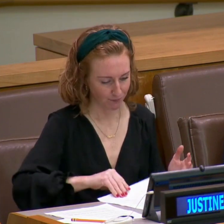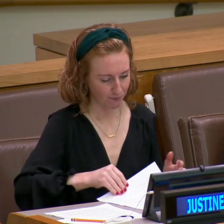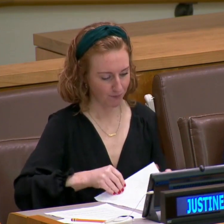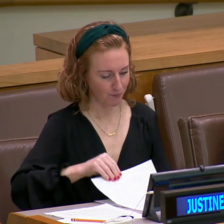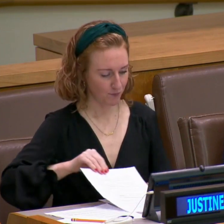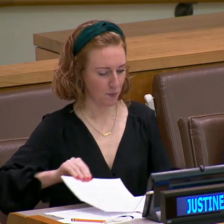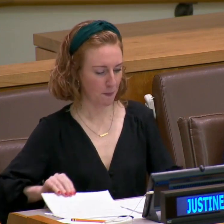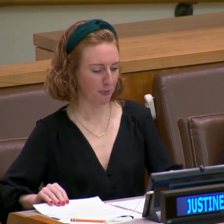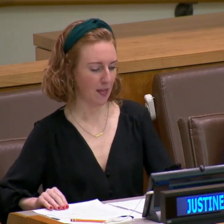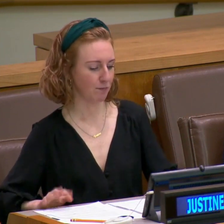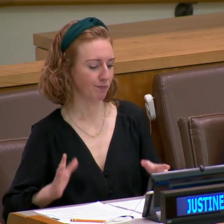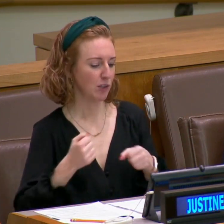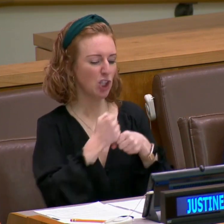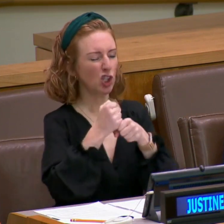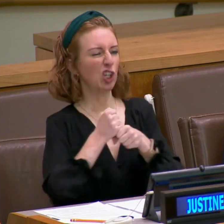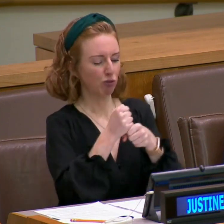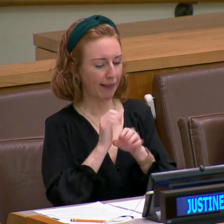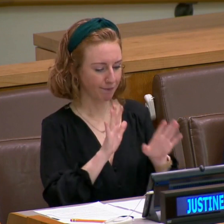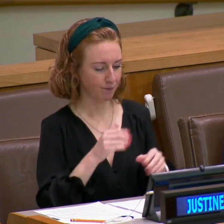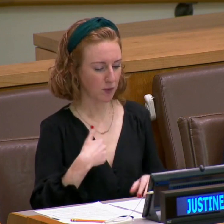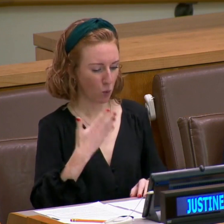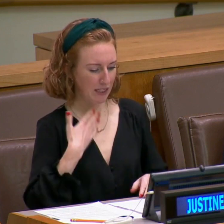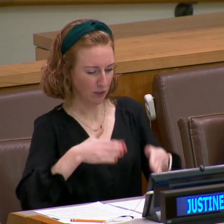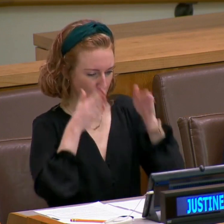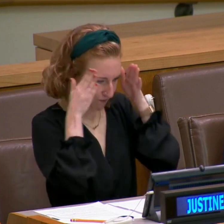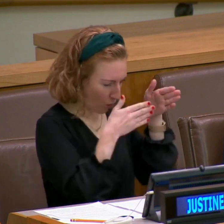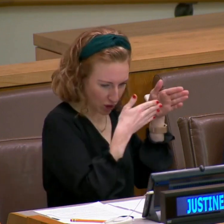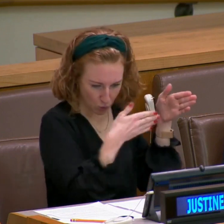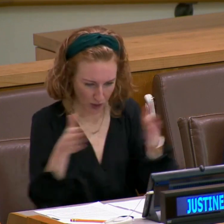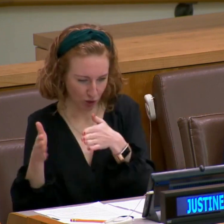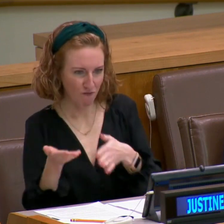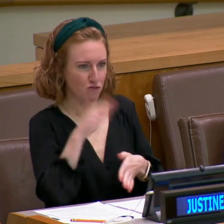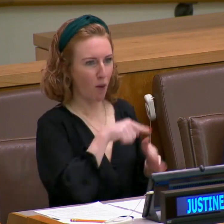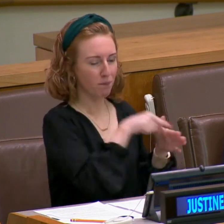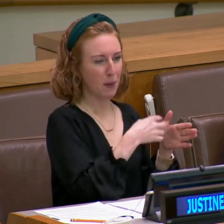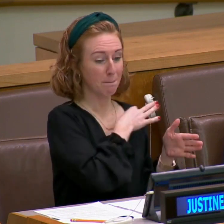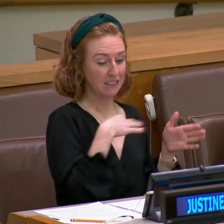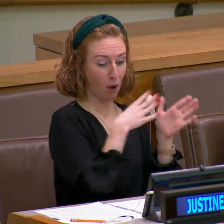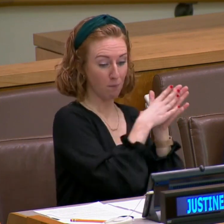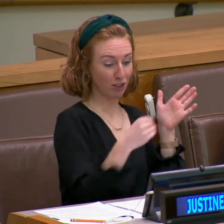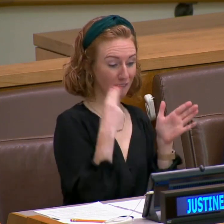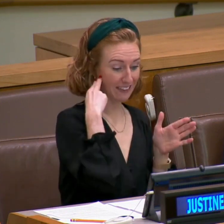En un nivel más general, necesitamos cambiar nuestro enfoque del modelo médico